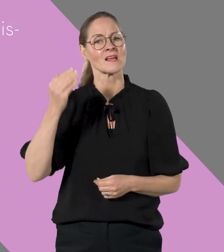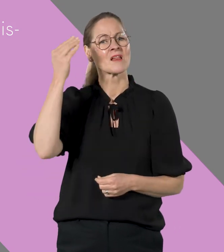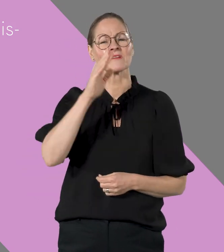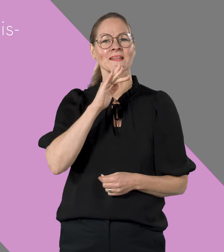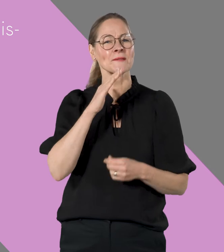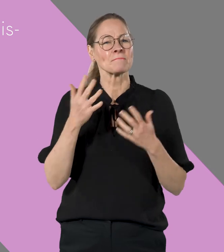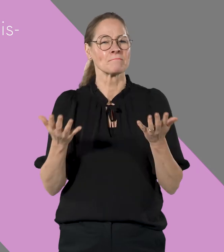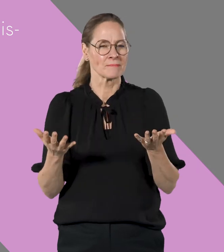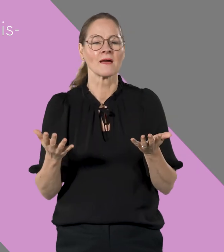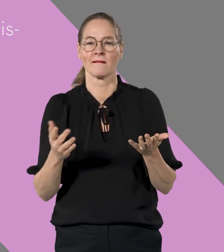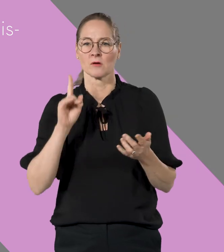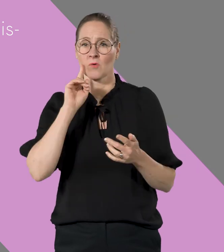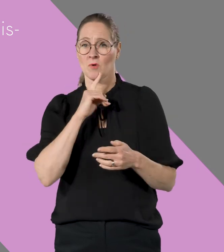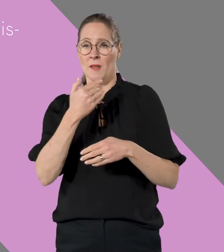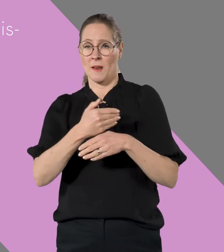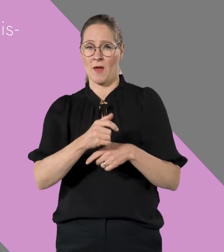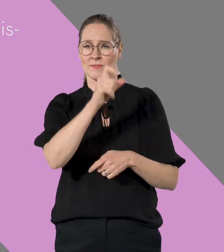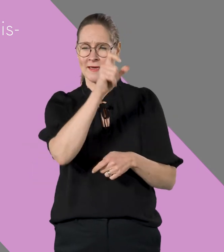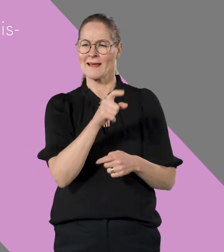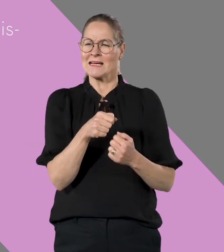Elokuva kertoo kamppailevasta kuurosta näyttelijästä, -